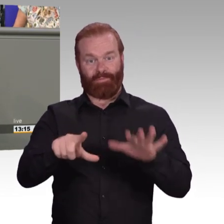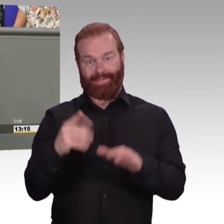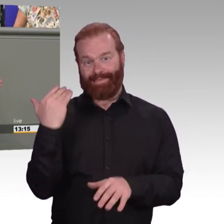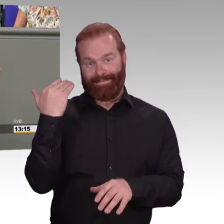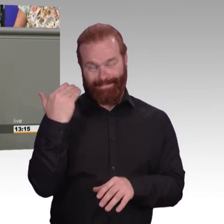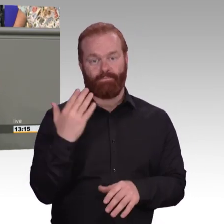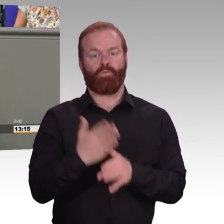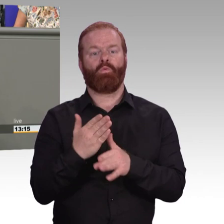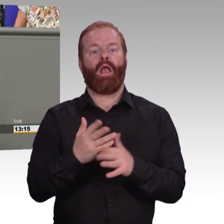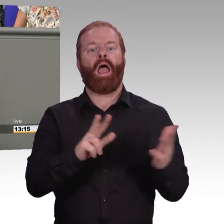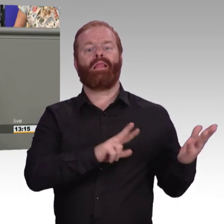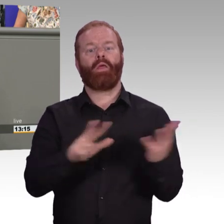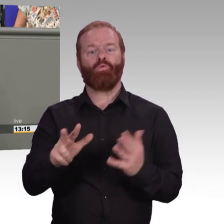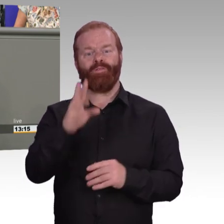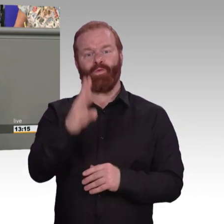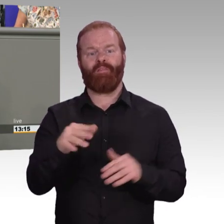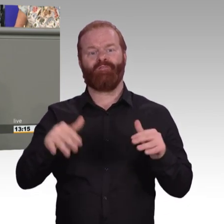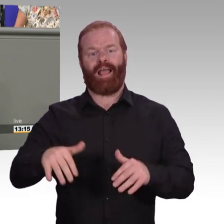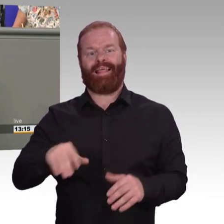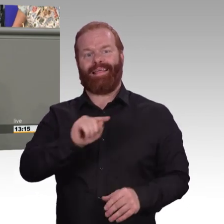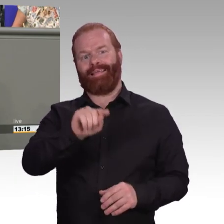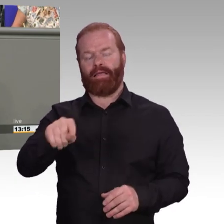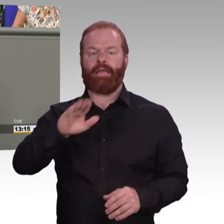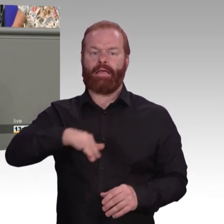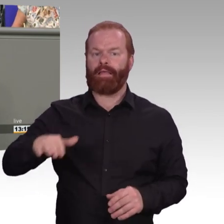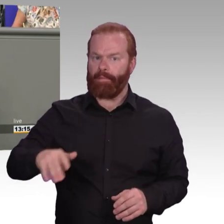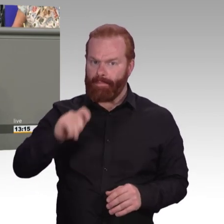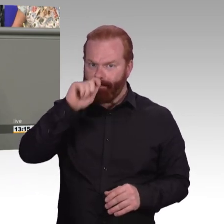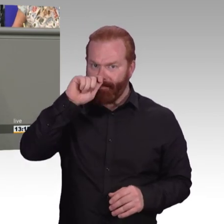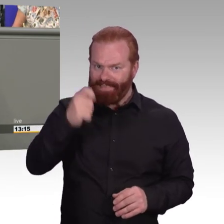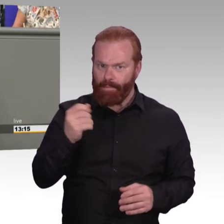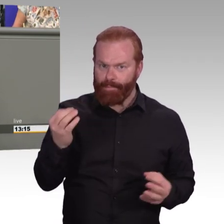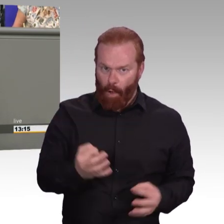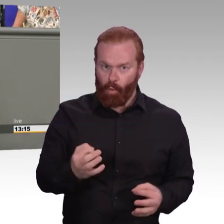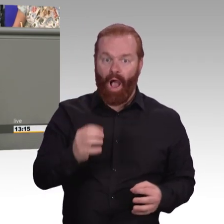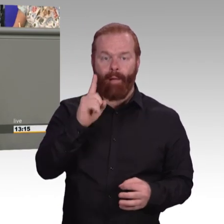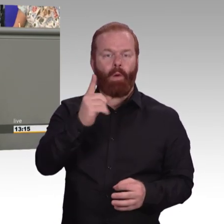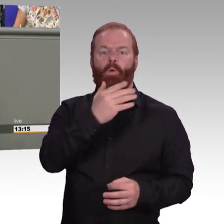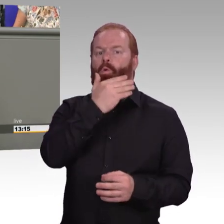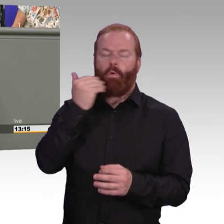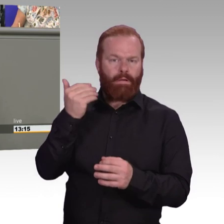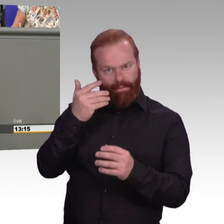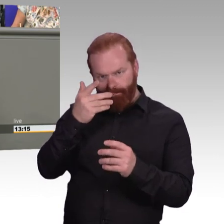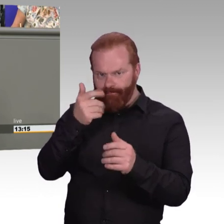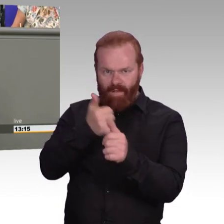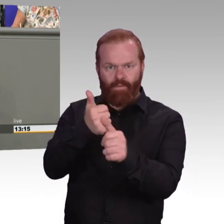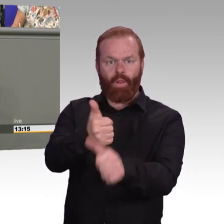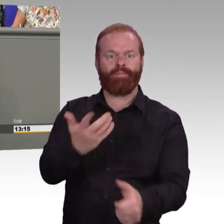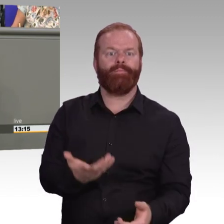und letztlich diese Daten nicht zur Aufdeckung von Verbrechen zur Verfügung standen. Ich will es deshalb erwähnen, weil es ein ganz praktisches Beispiel